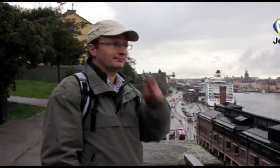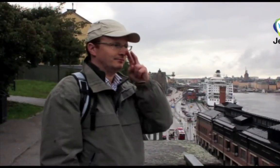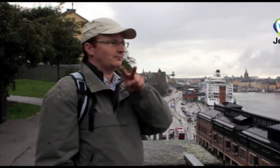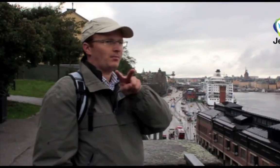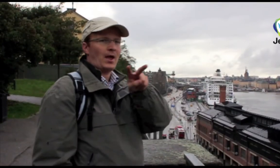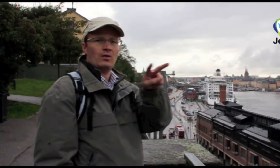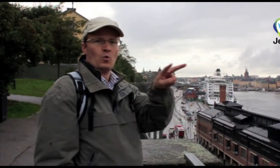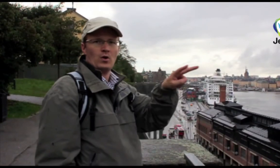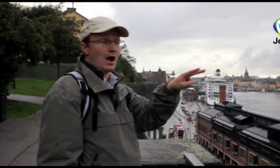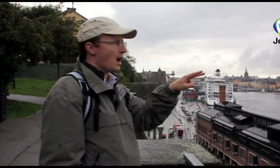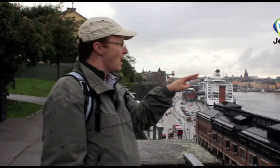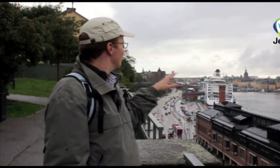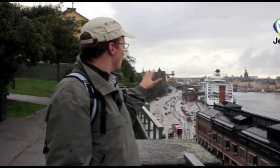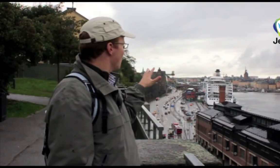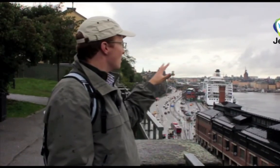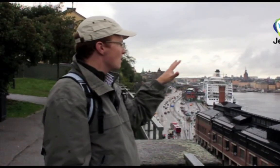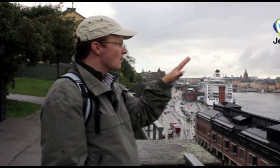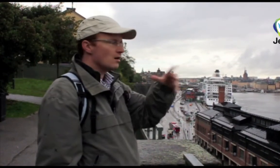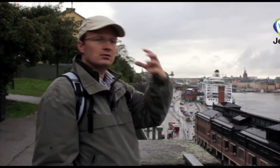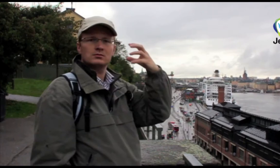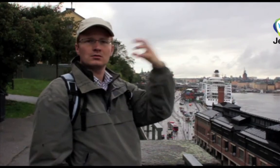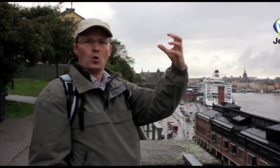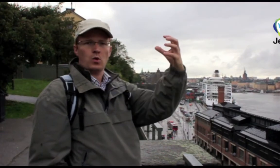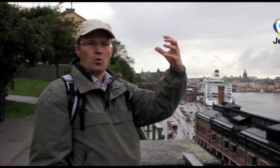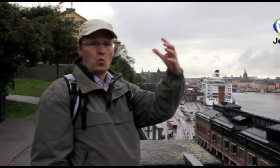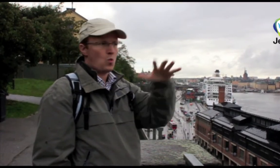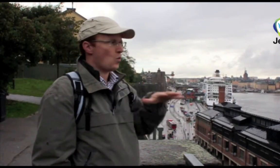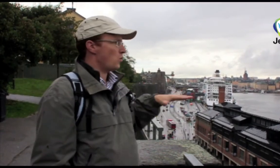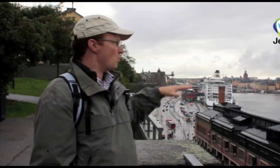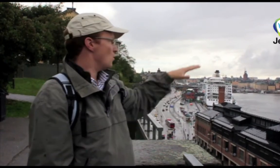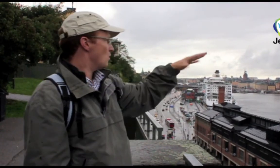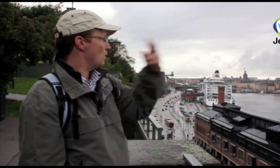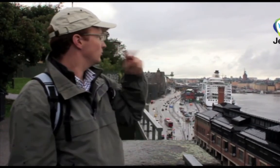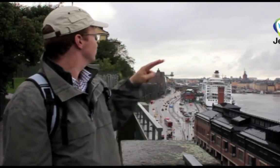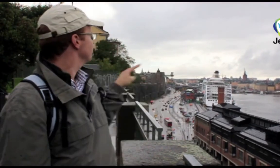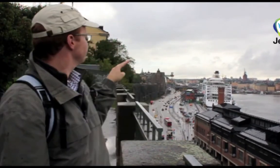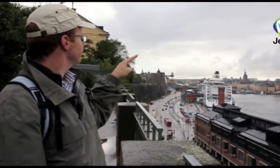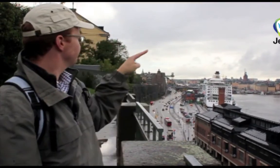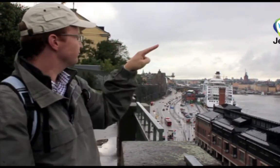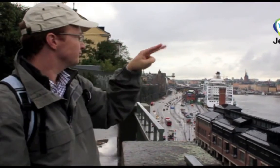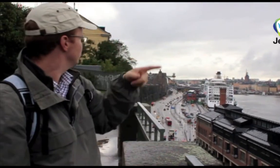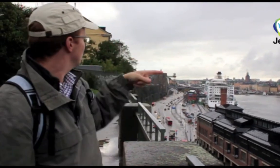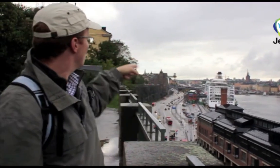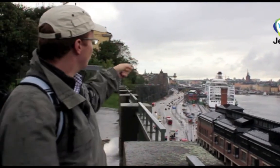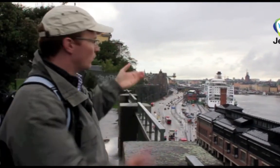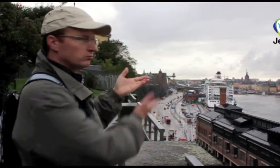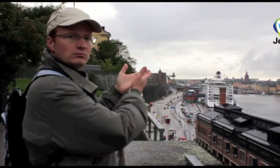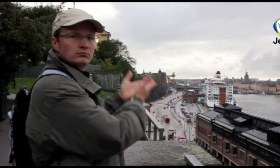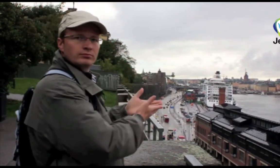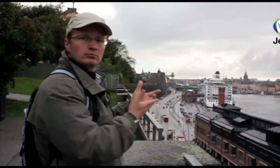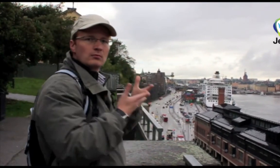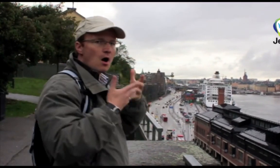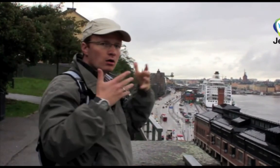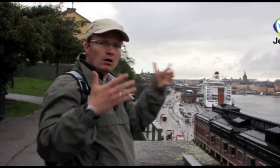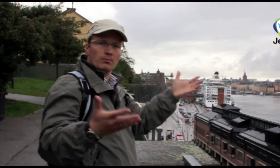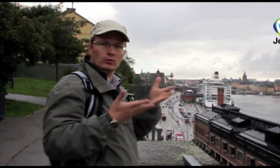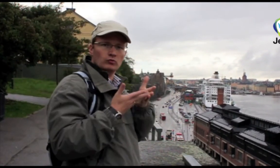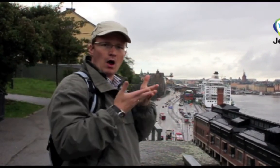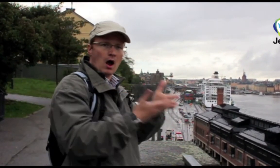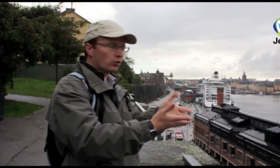Panoráma...Stockholm környéke. Ott horgonyozik egy hatalmas hajó.